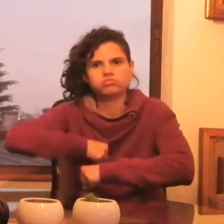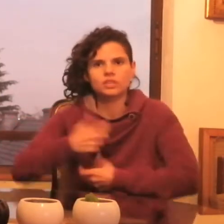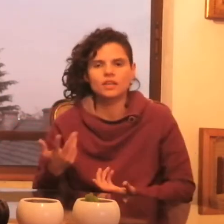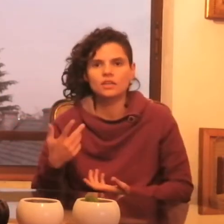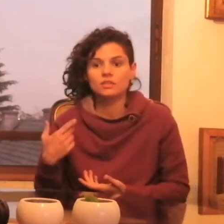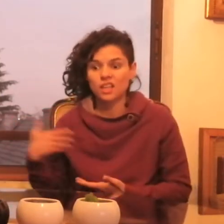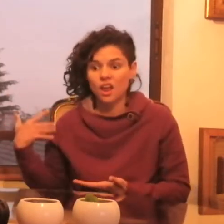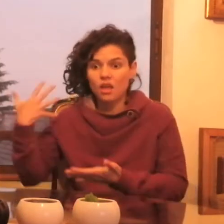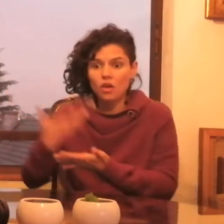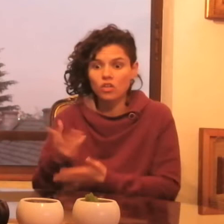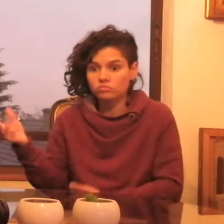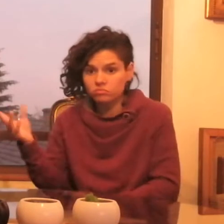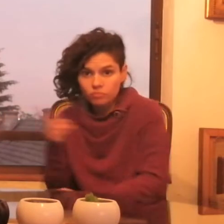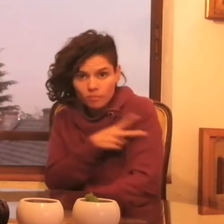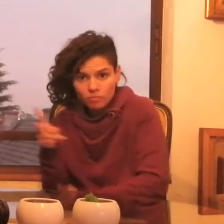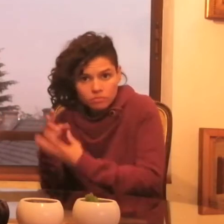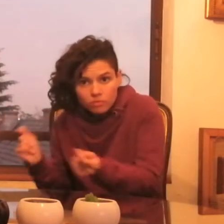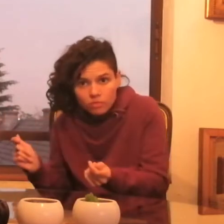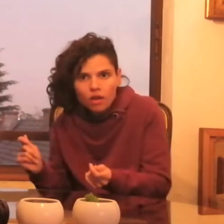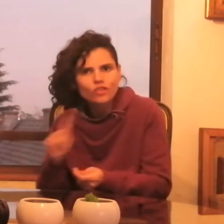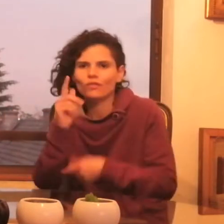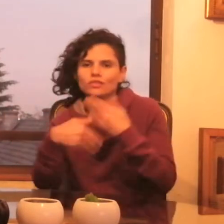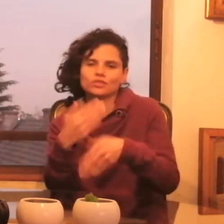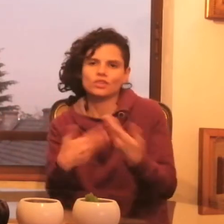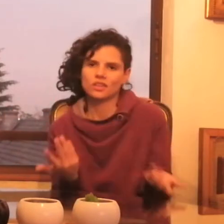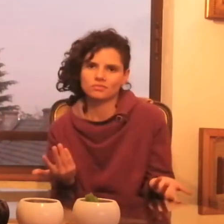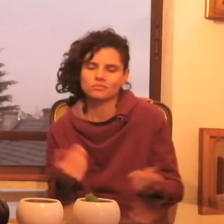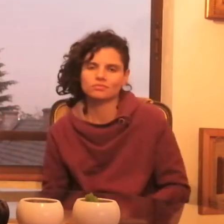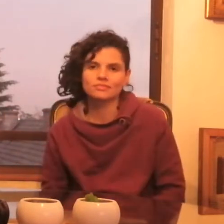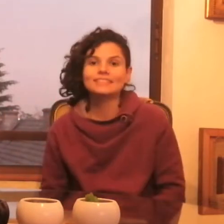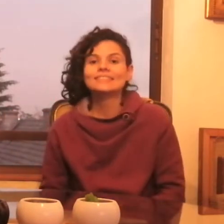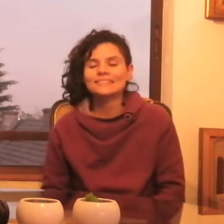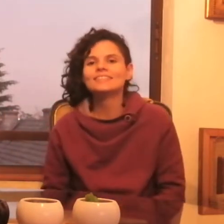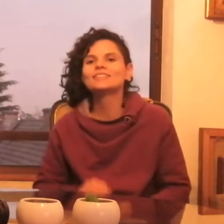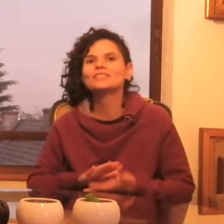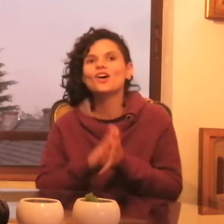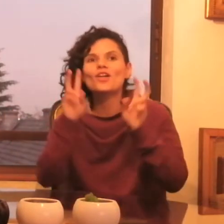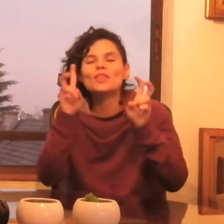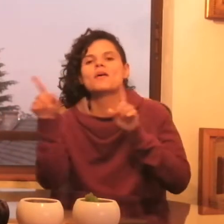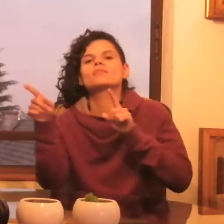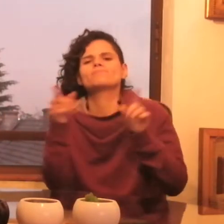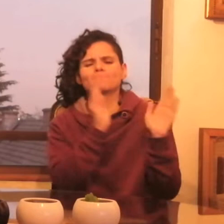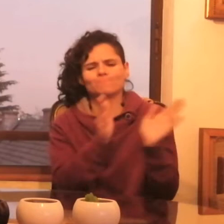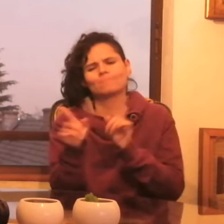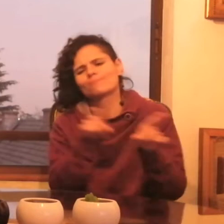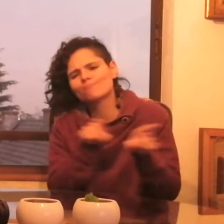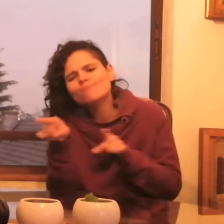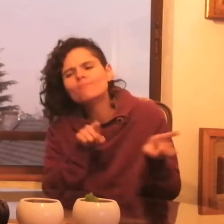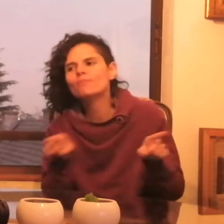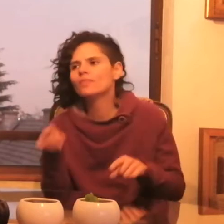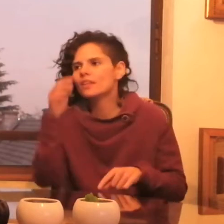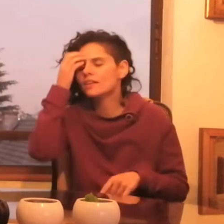aquí esto no estaría funcionando, todo el tema organizacional de estructura